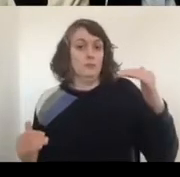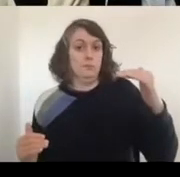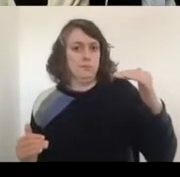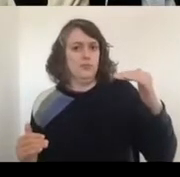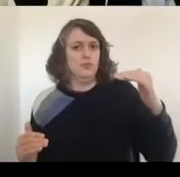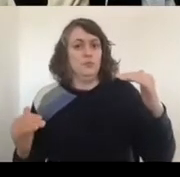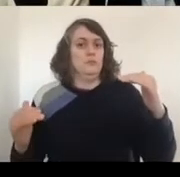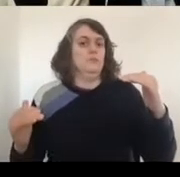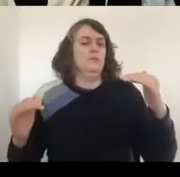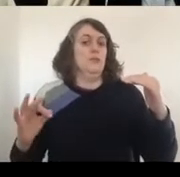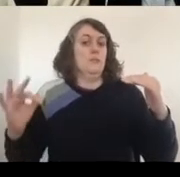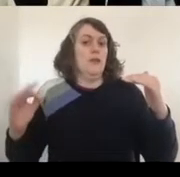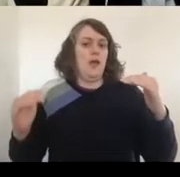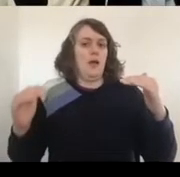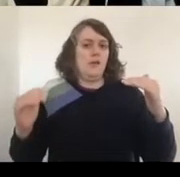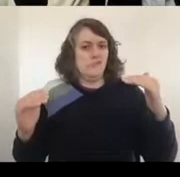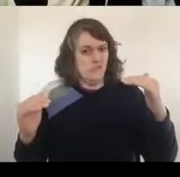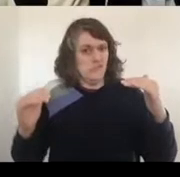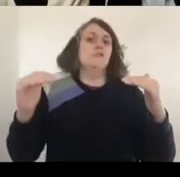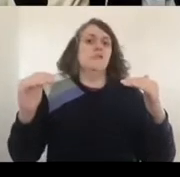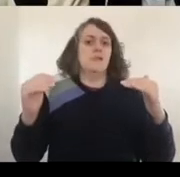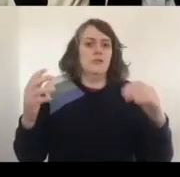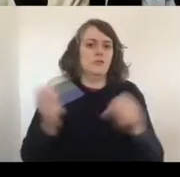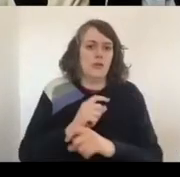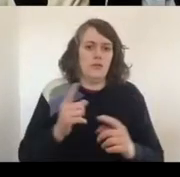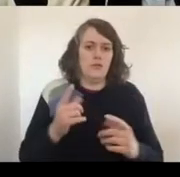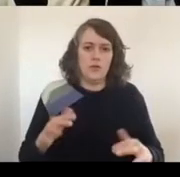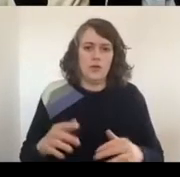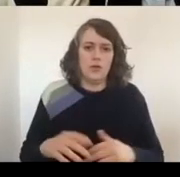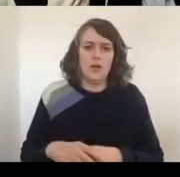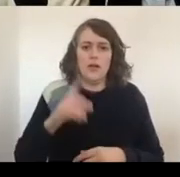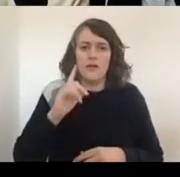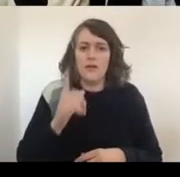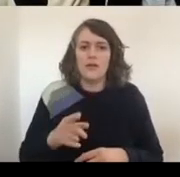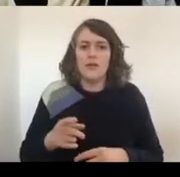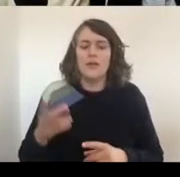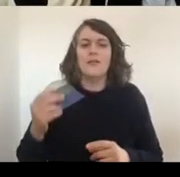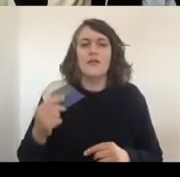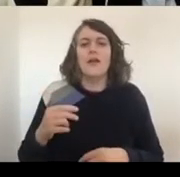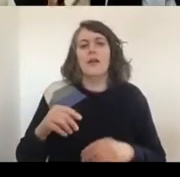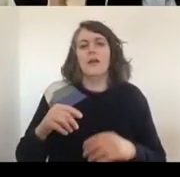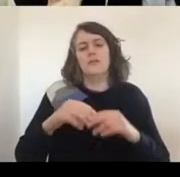immer noch nicht am Ziel. Ich will nur den Artikel 3 Absatz 3 erwähnen, der das Merkmal sexuelle